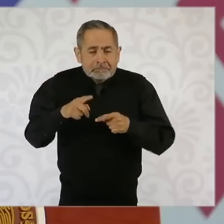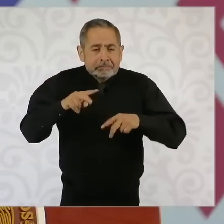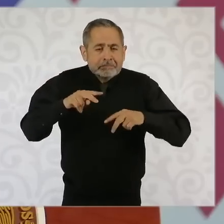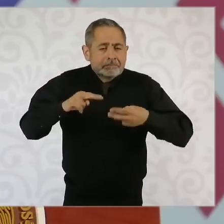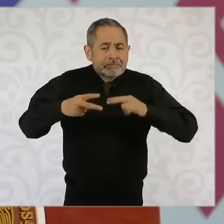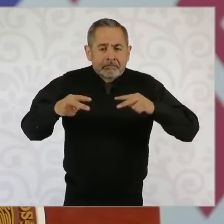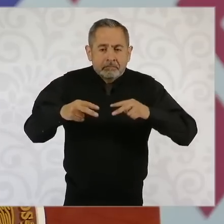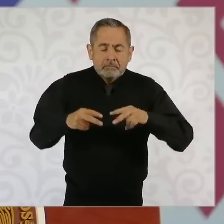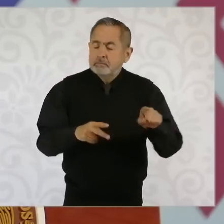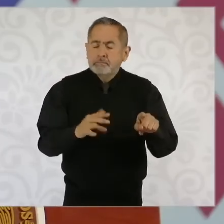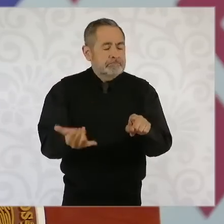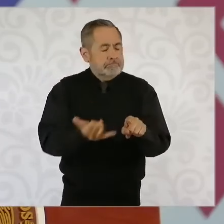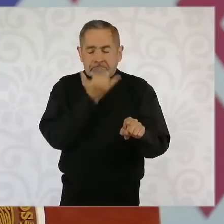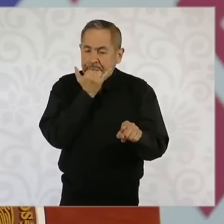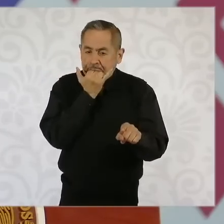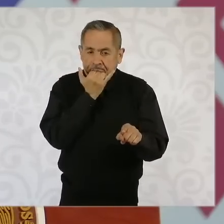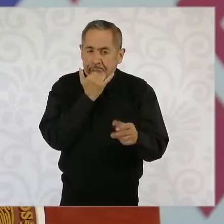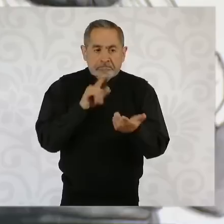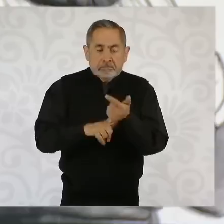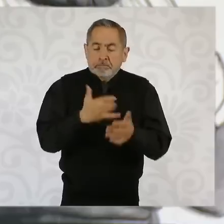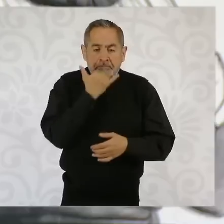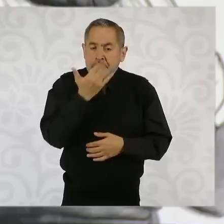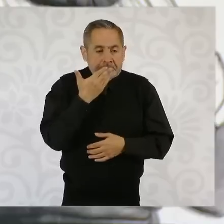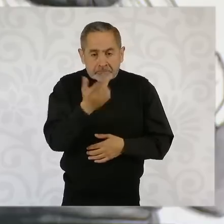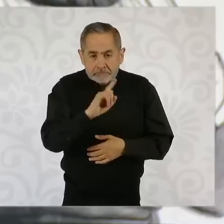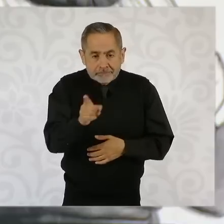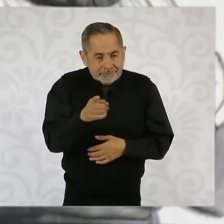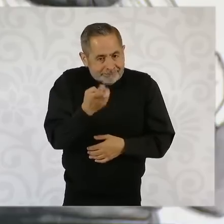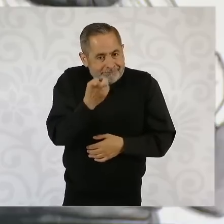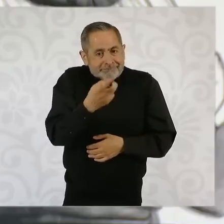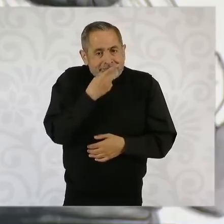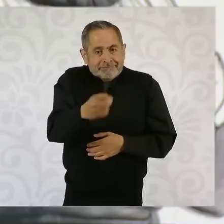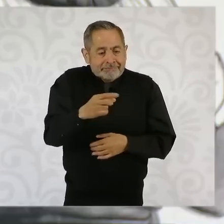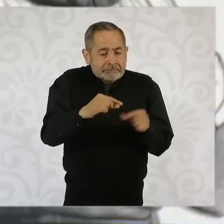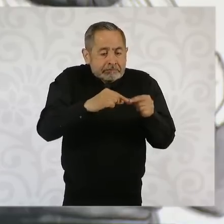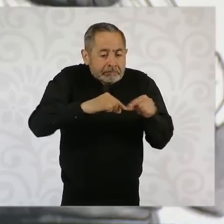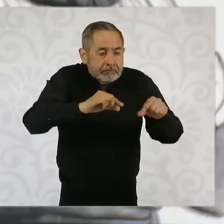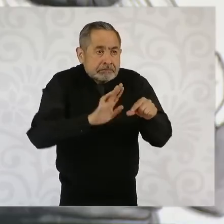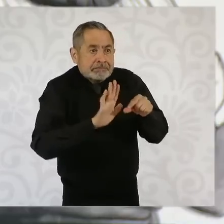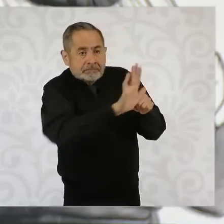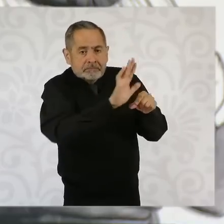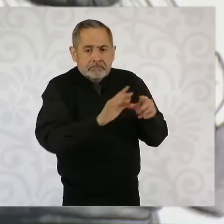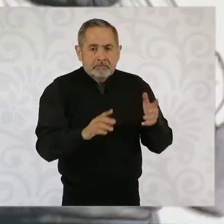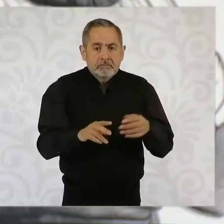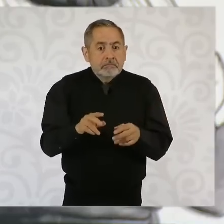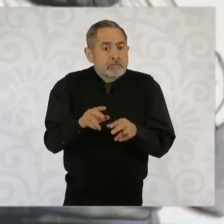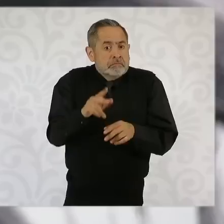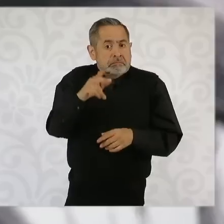lo correcto por esto que les estoy explicando ni siquiera el presidente Trump está planteando que